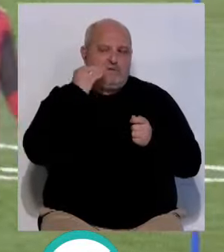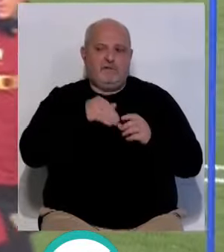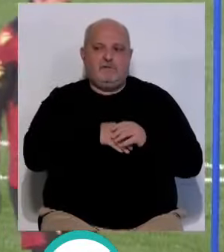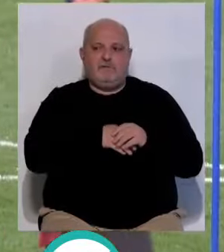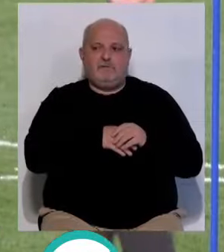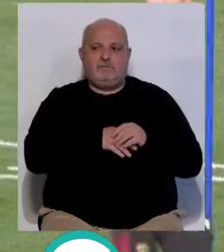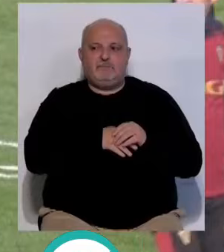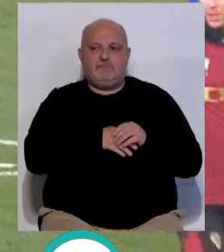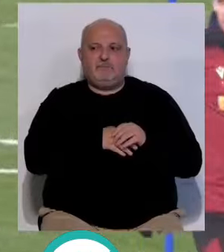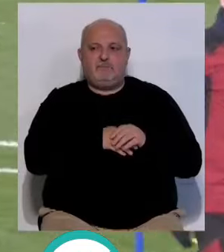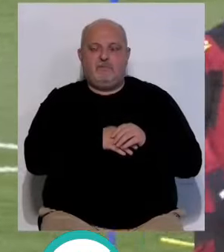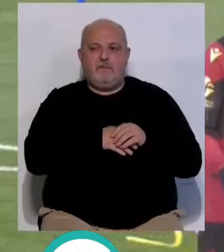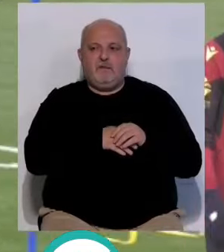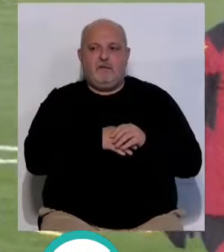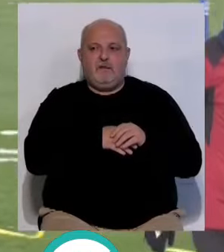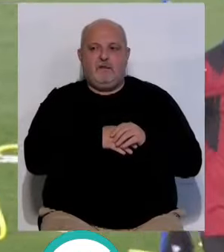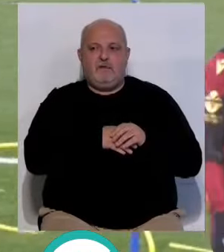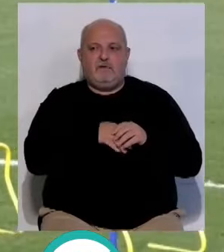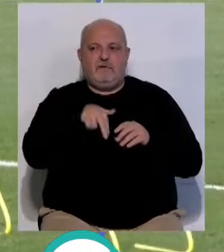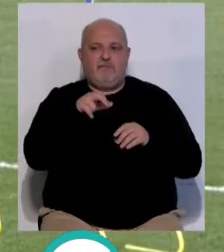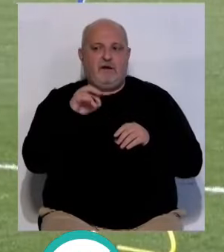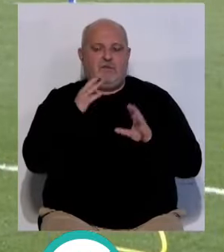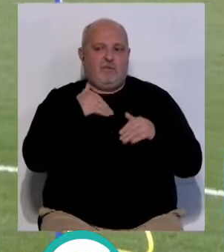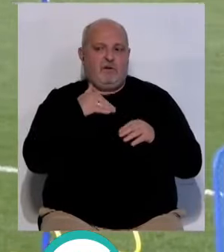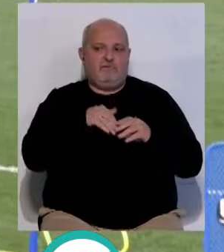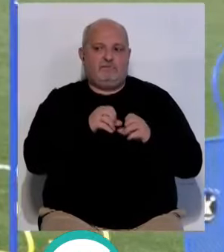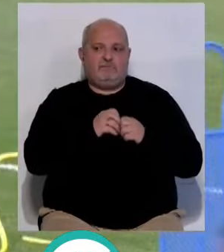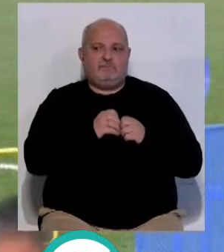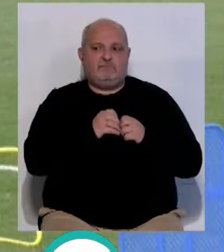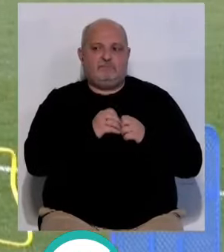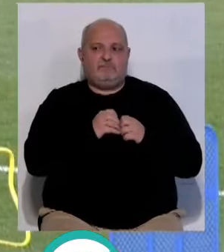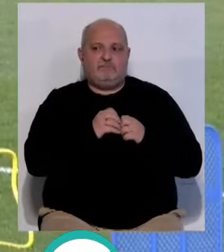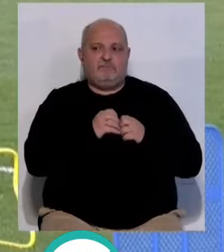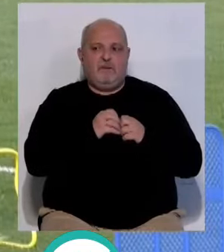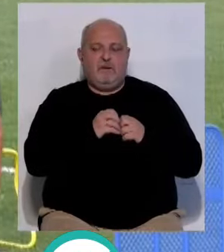está Rober Navarro aquí no está aquí Rober Navarro no está aquí Rober Navarro armado Ya no no vamos